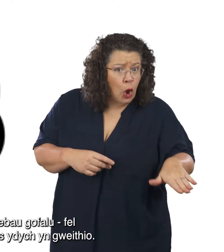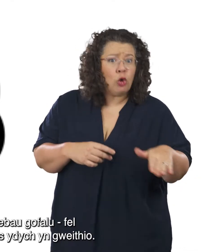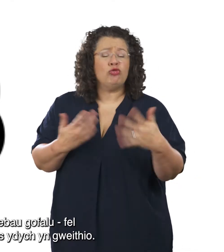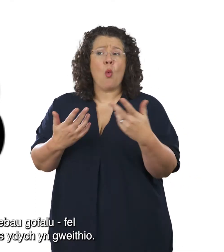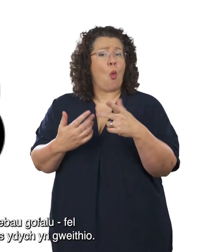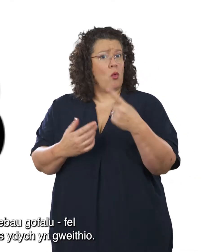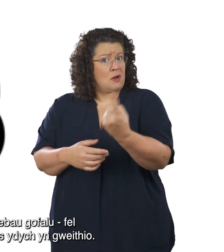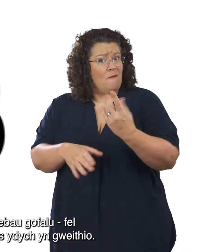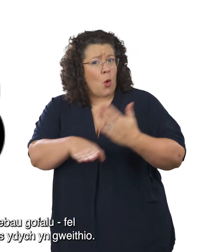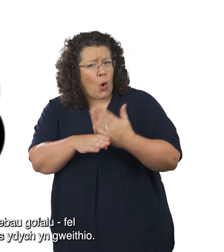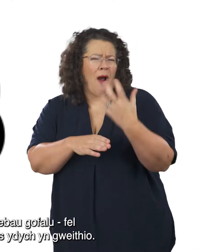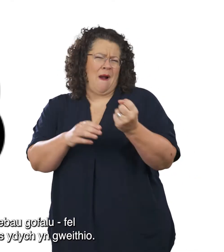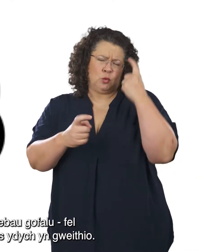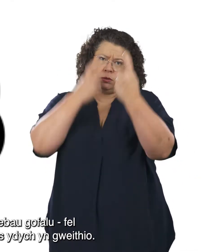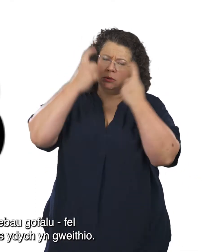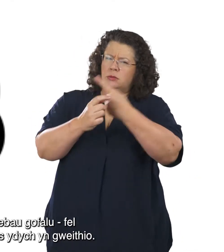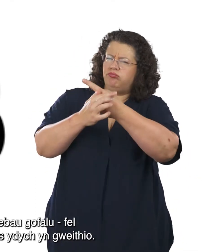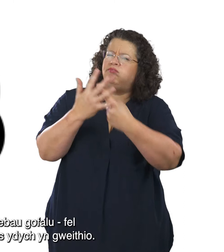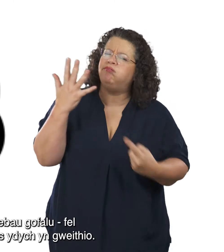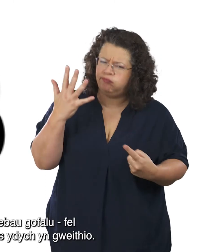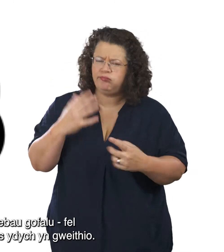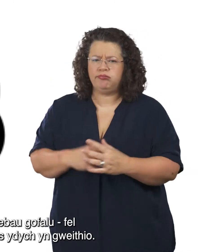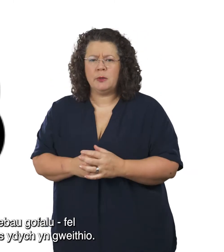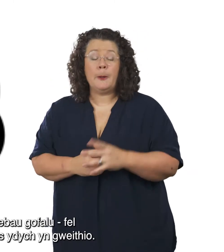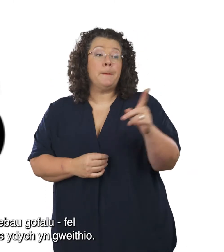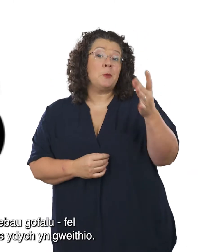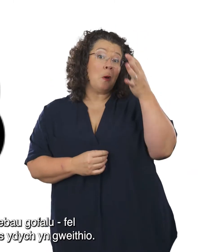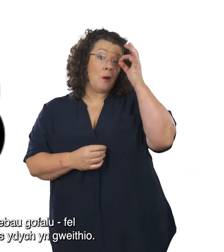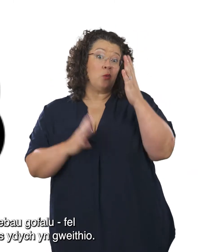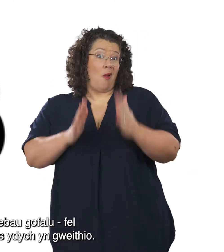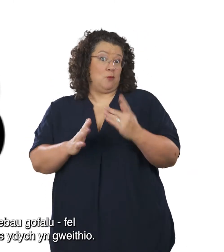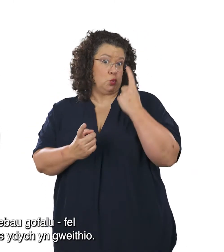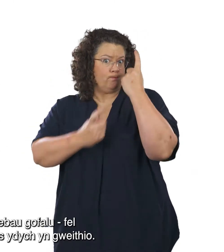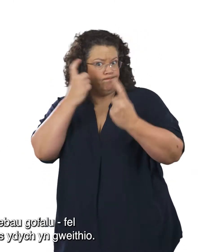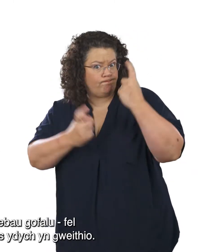a chyfrifoldebau gofalu - fel plant eraill ac os ydych yn gweithio.